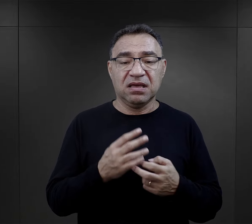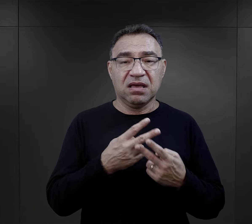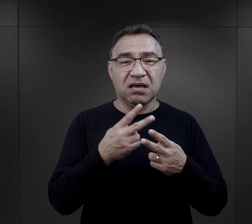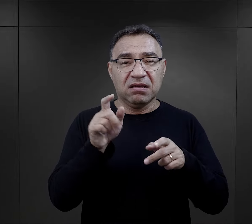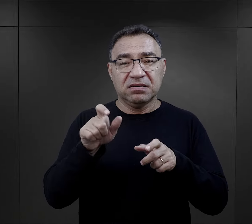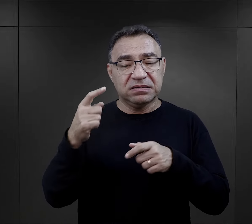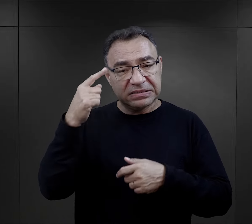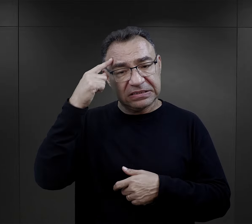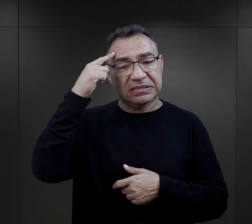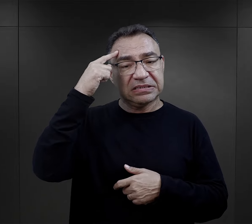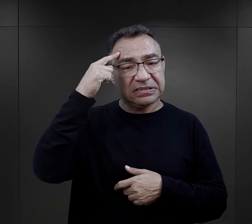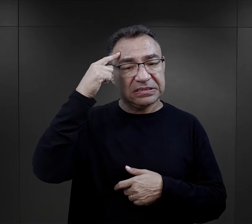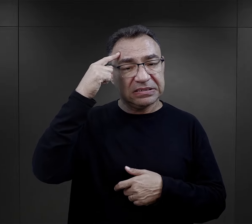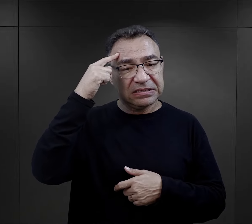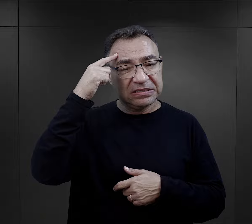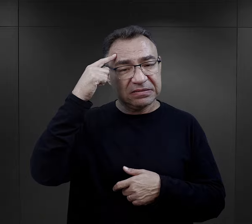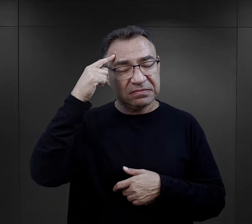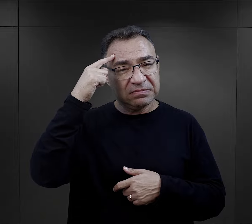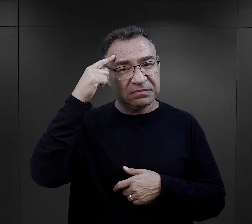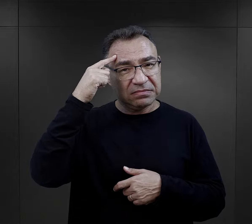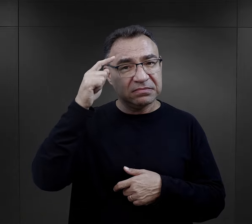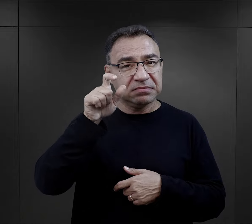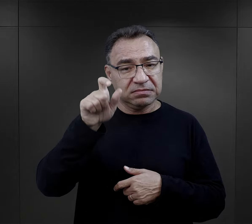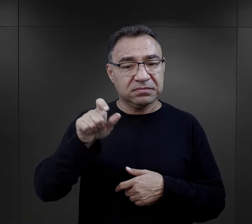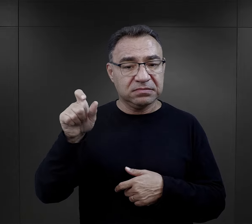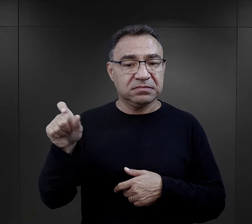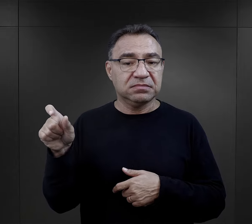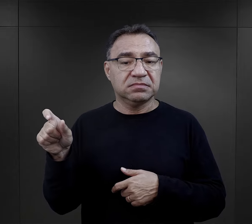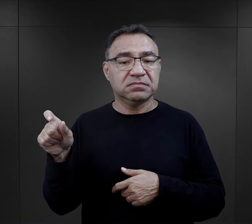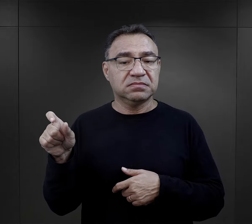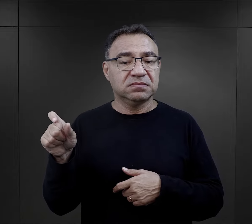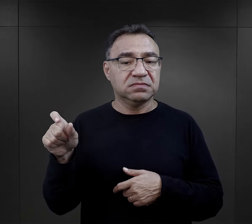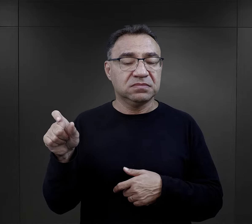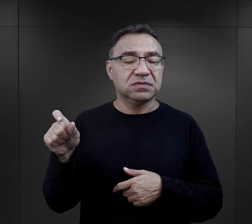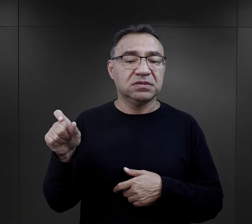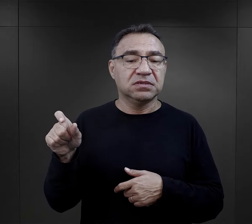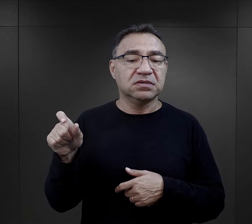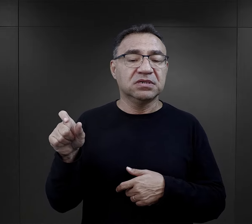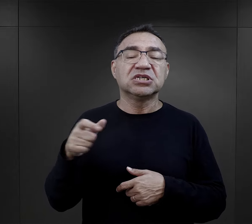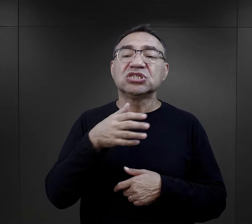Więźniowie wspominają – szczególnie to jest charakterystyczne dla więźniów